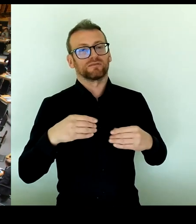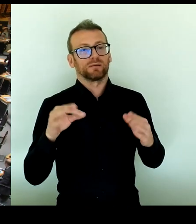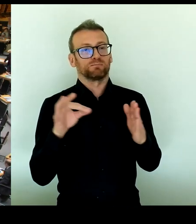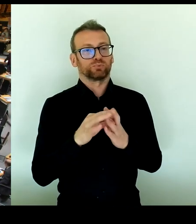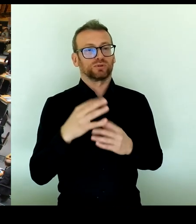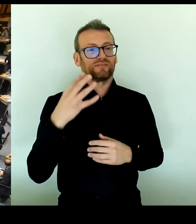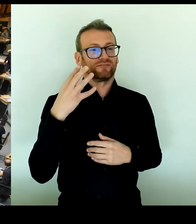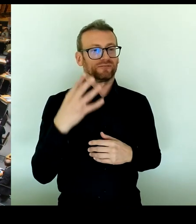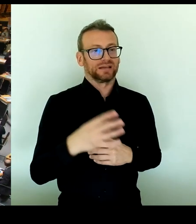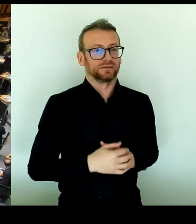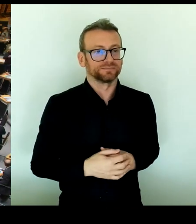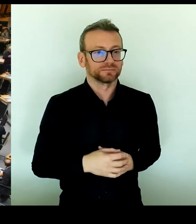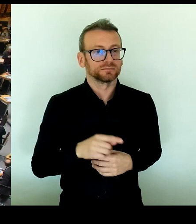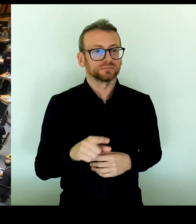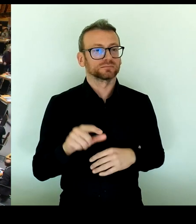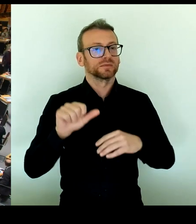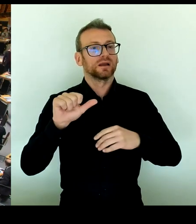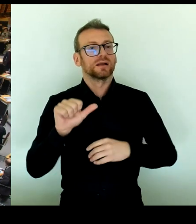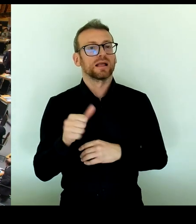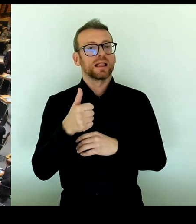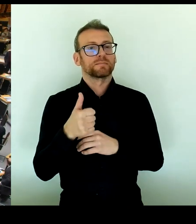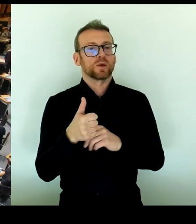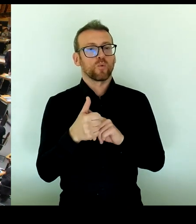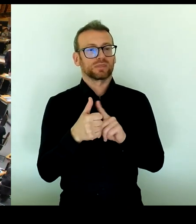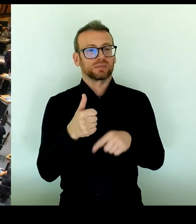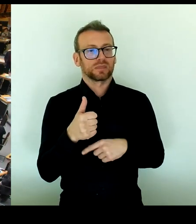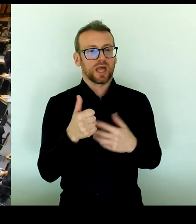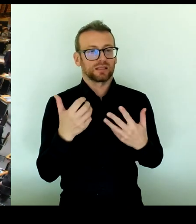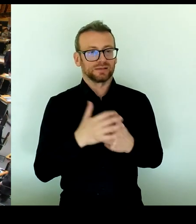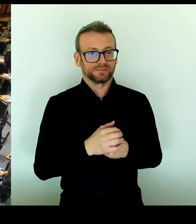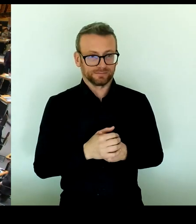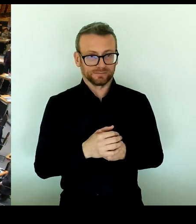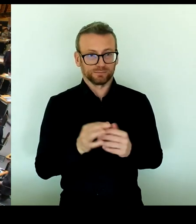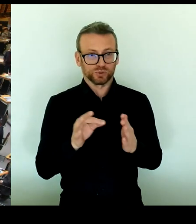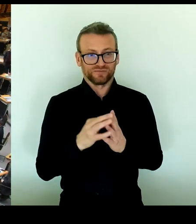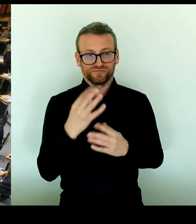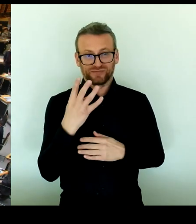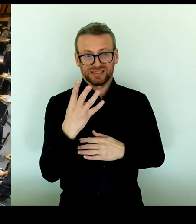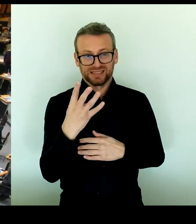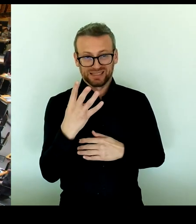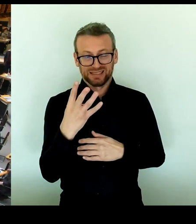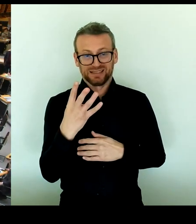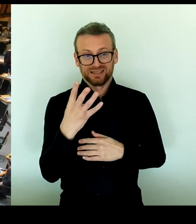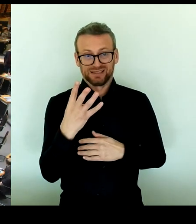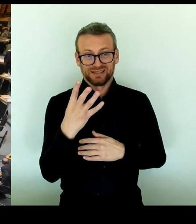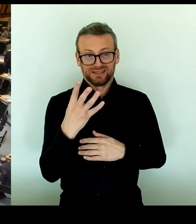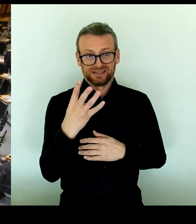Frau Präsidentin, verehrte Kolleginnen und Kollegen! Berlin braucht Wohnungen und Berlin braucht diese Wohnung schnell.